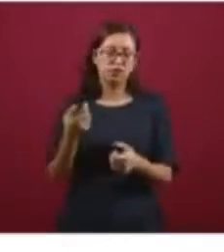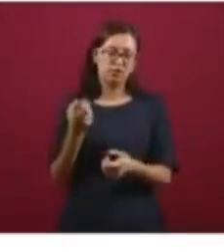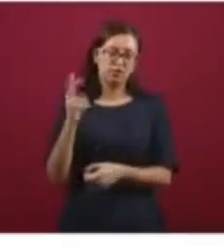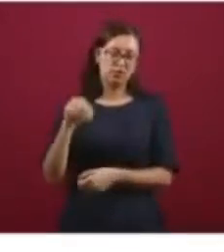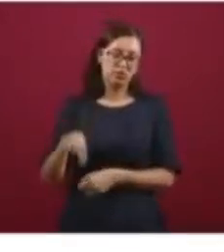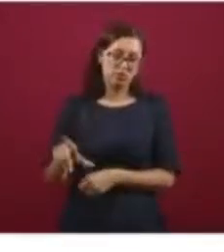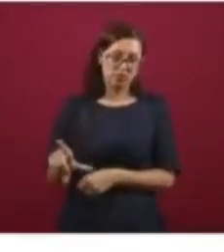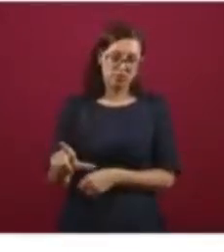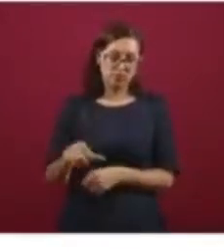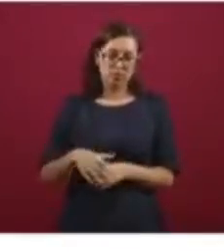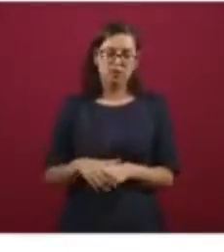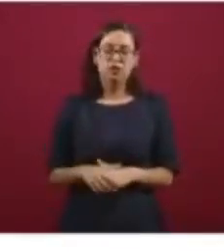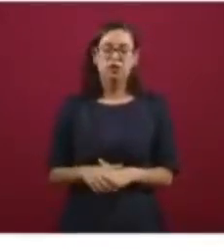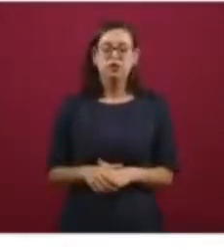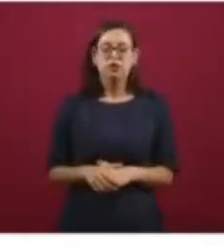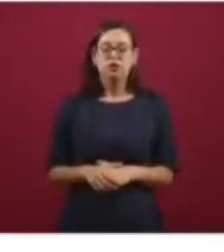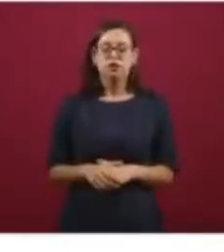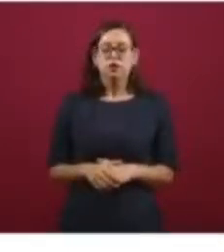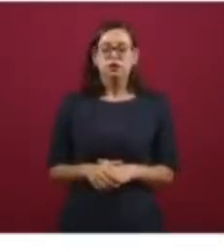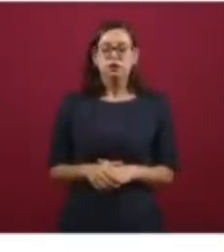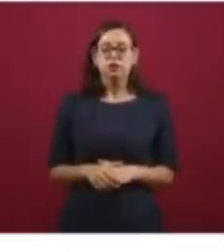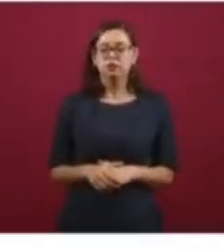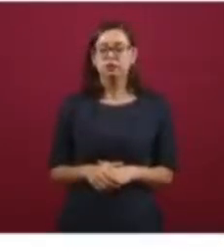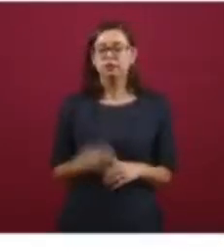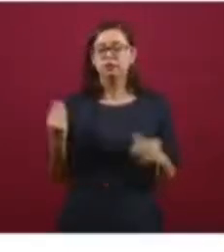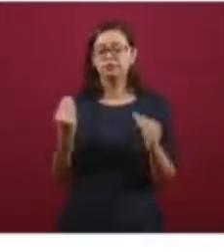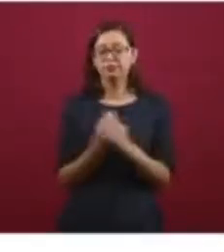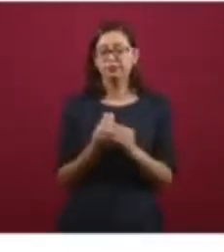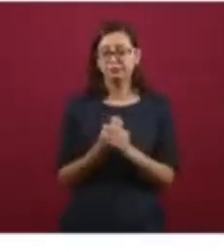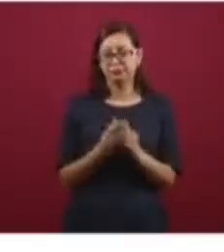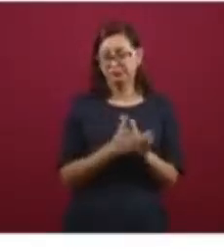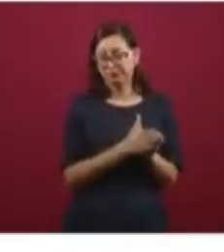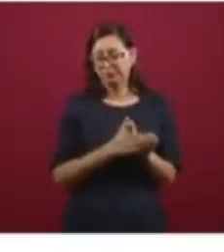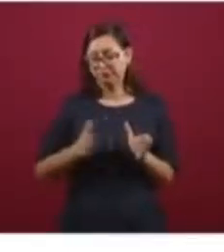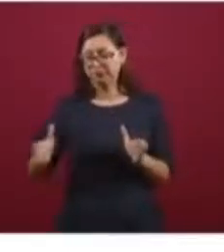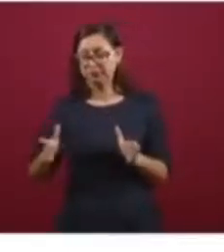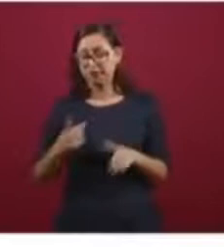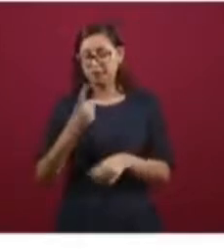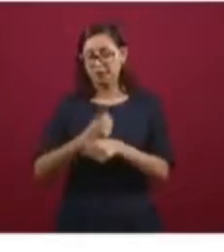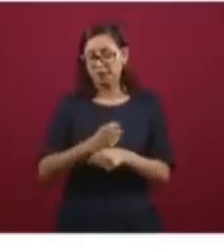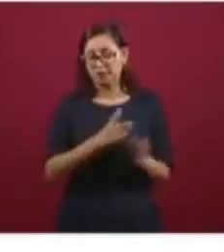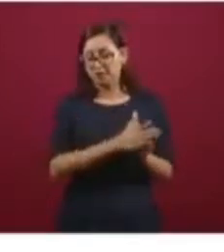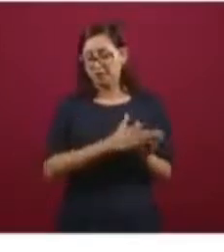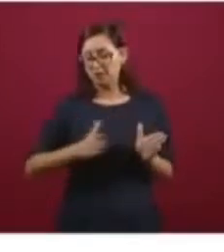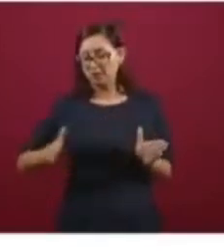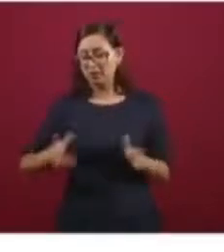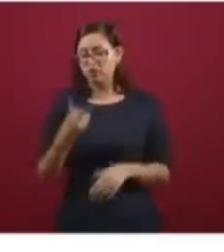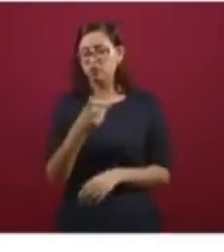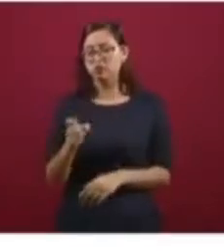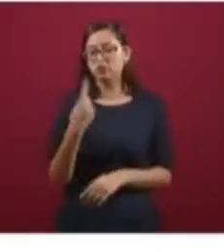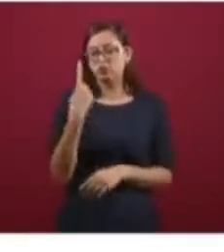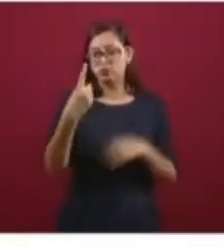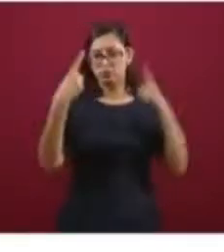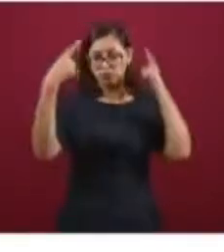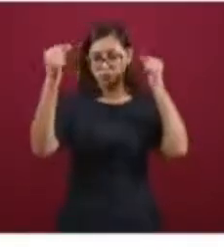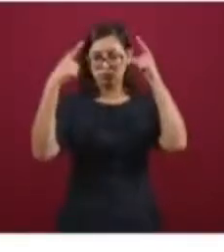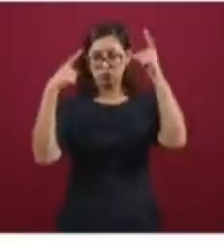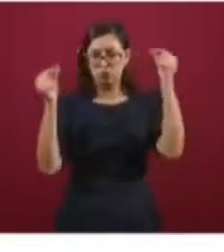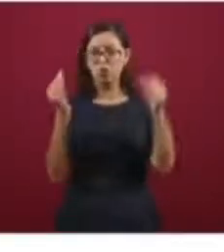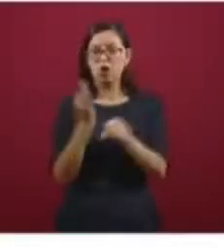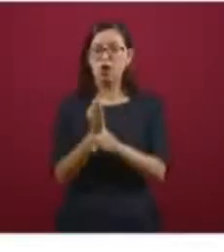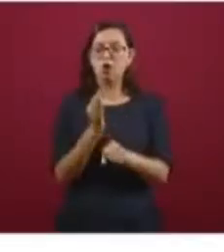En el primer escalón de este curso se graduaron 201 y actualmente se encuentran 194 integrantes